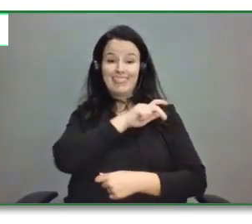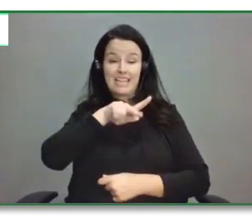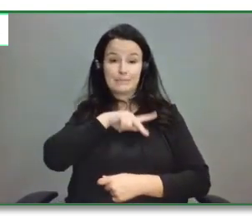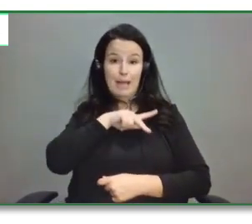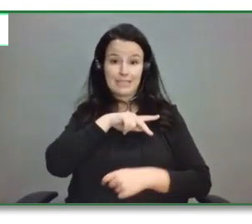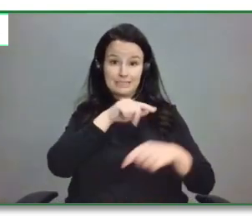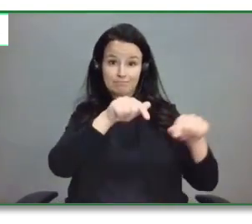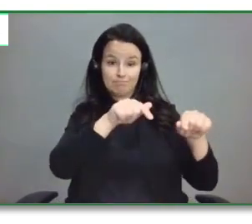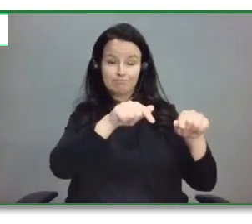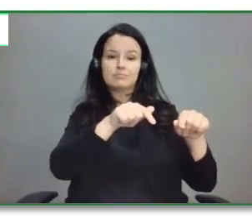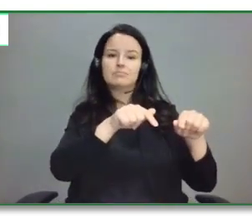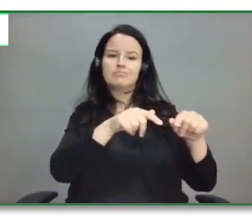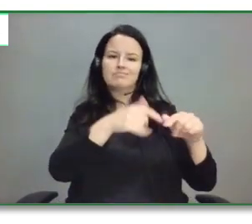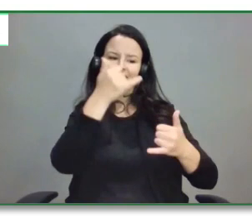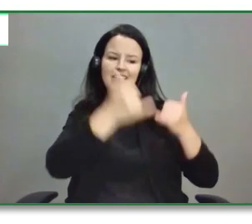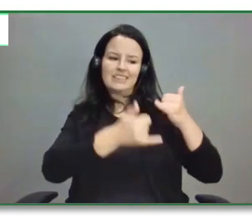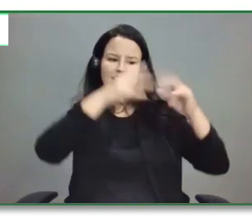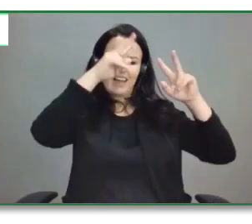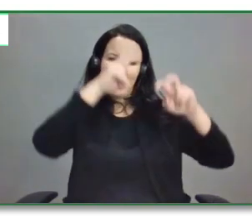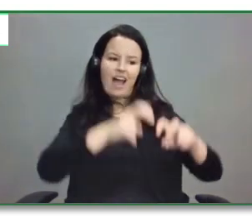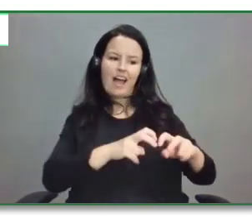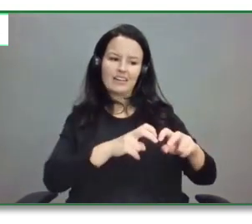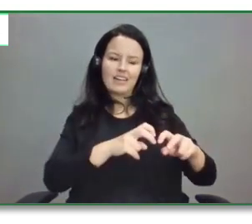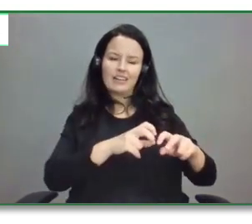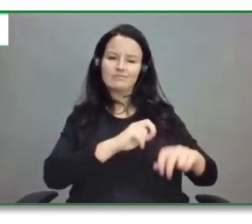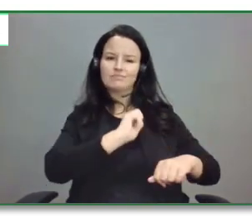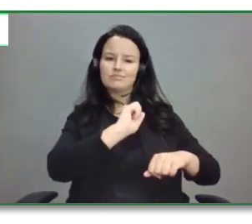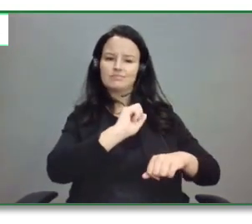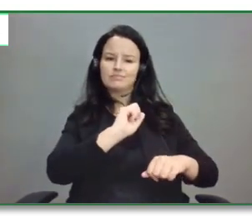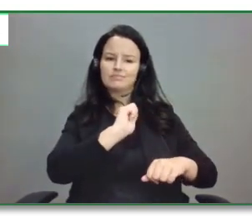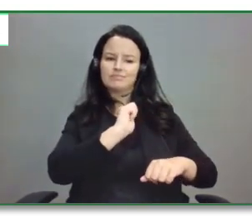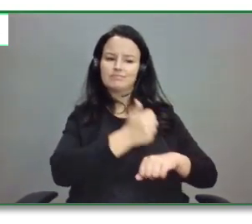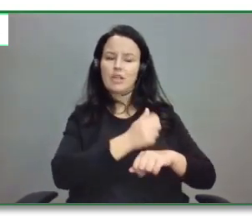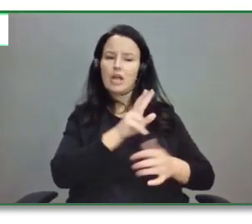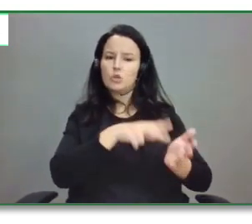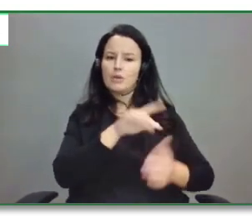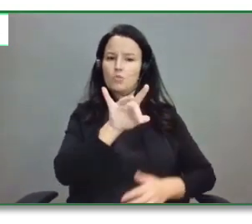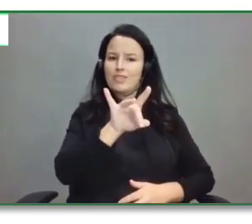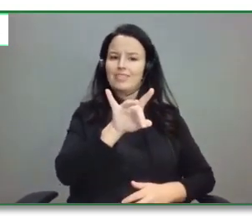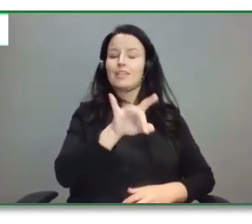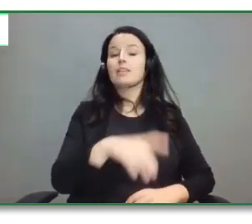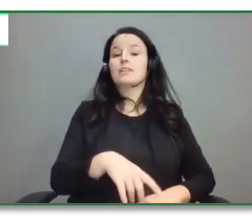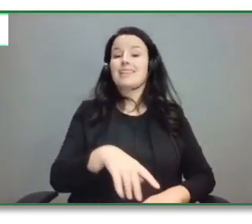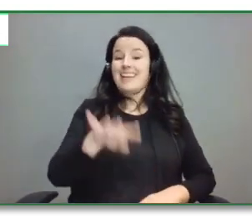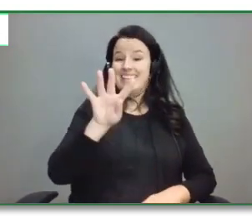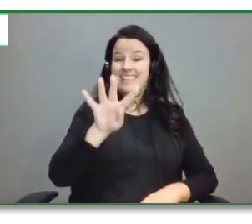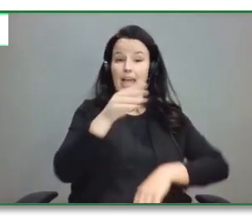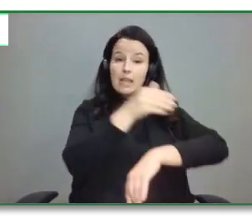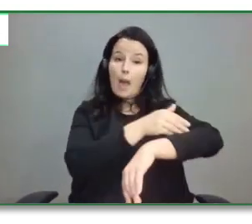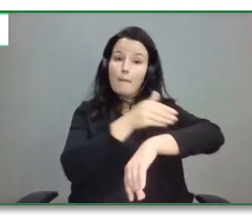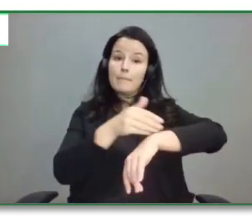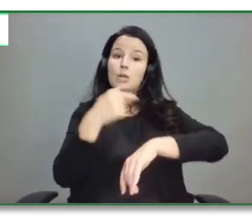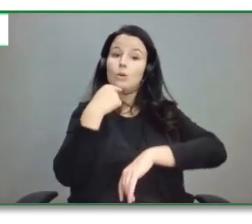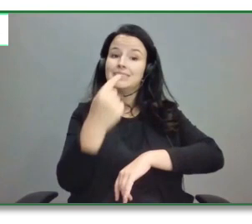réalisée en 2008 près de 4 millions de